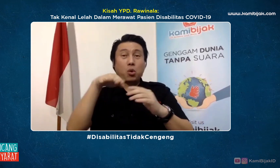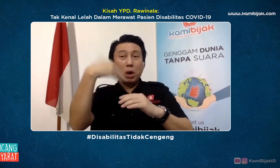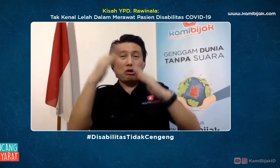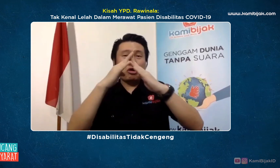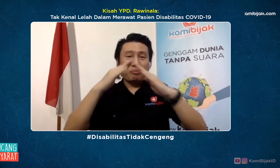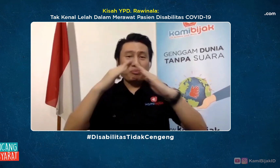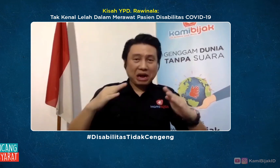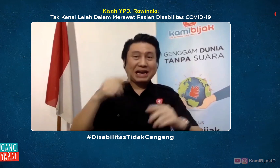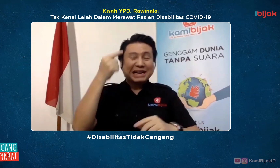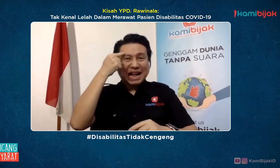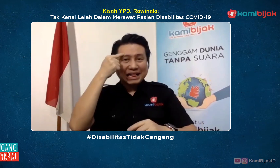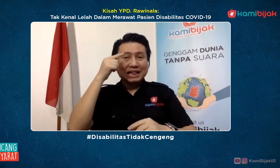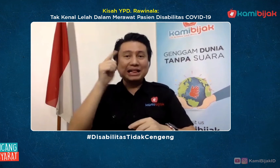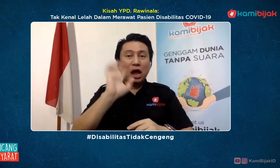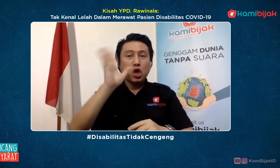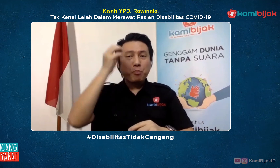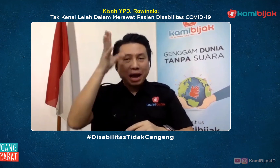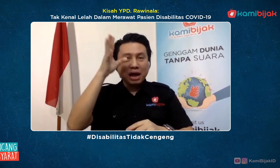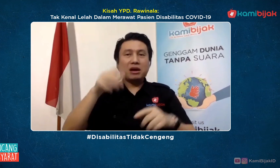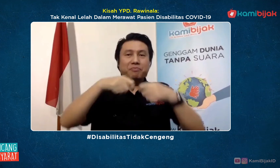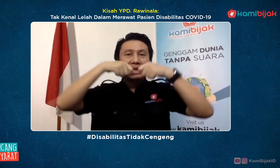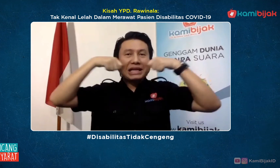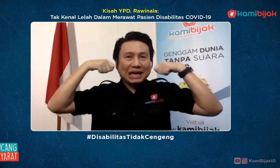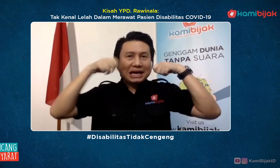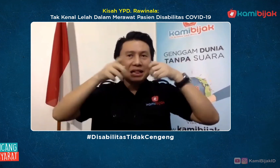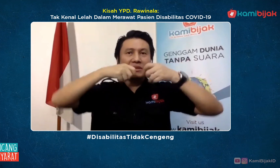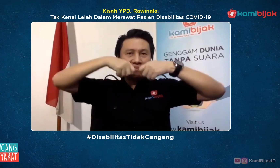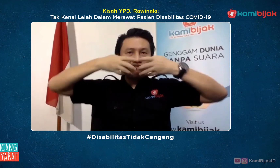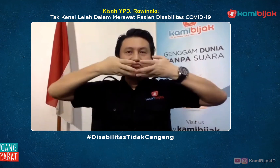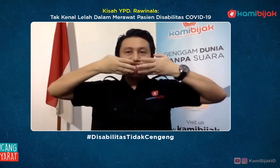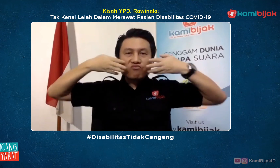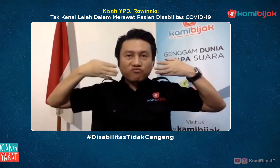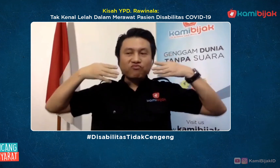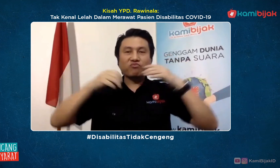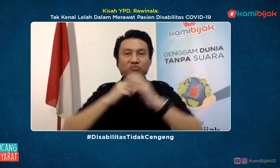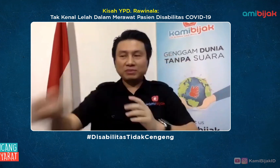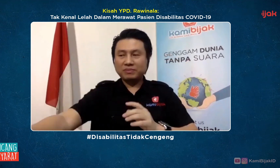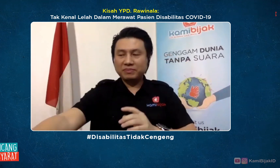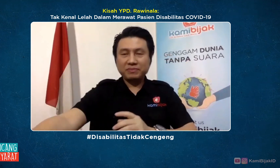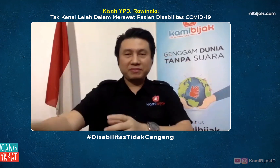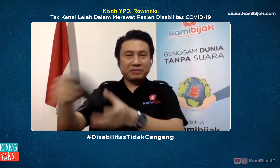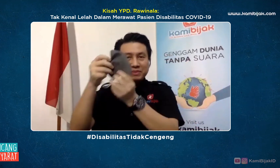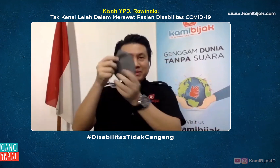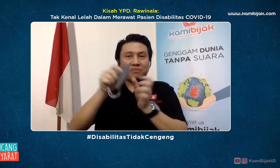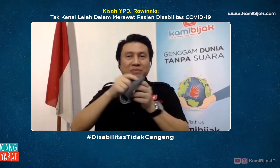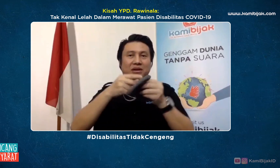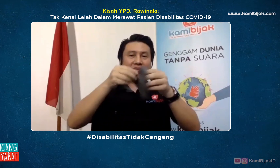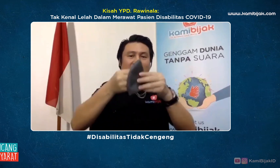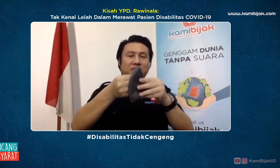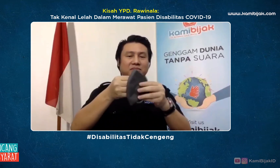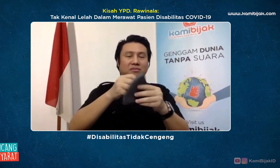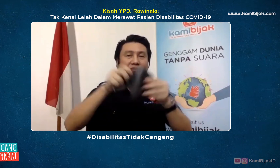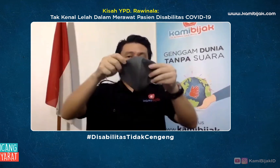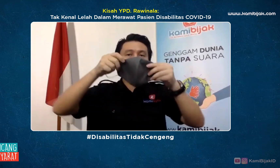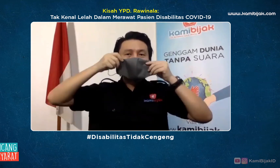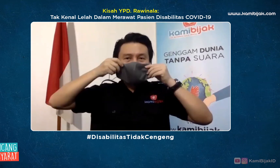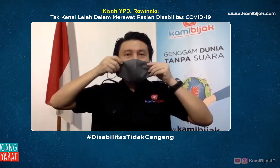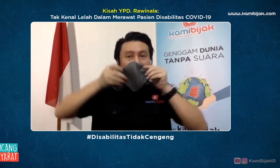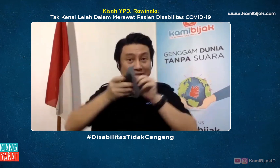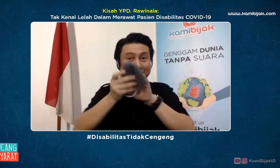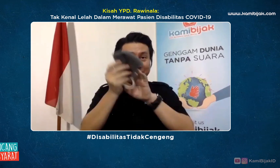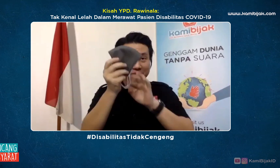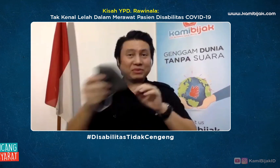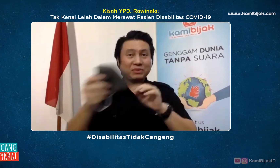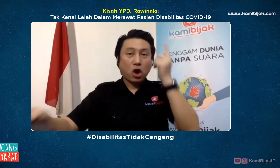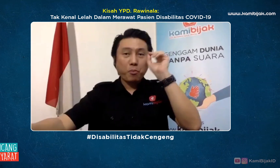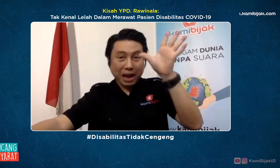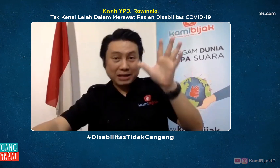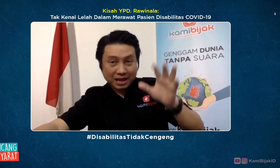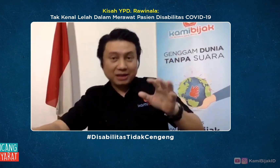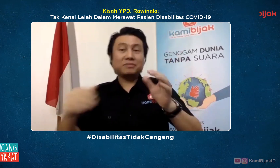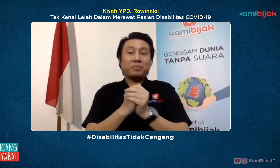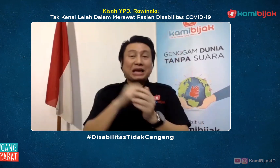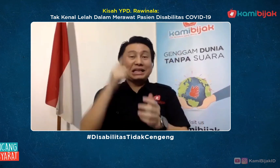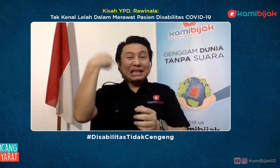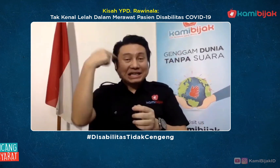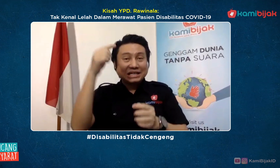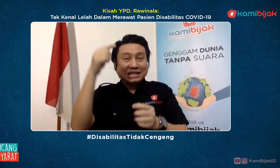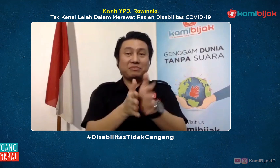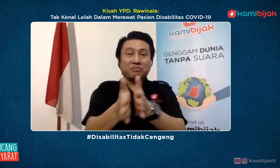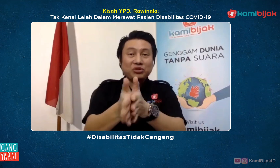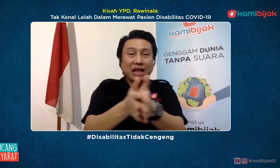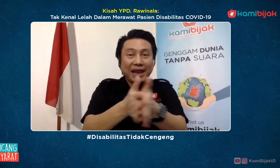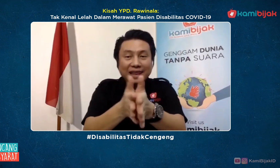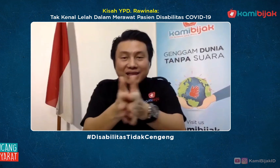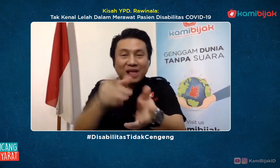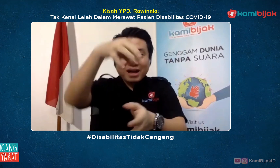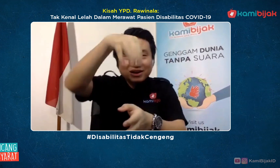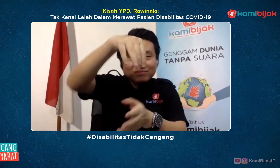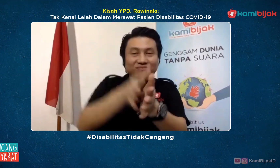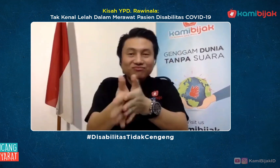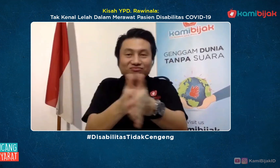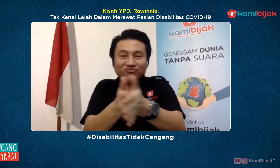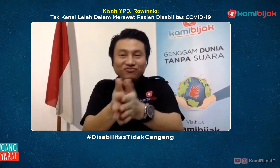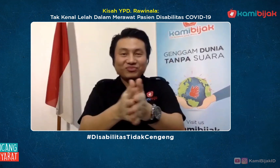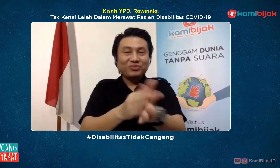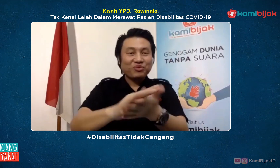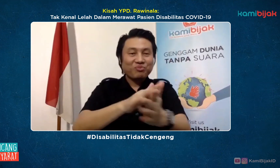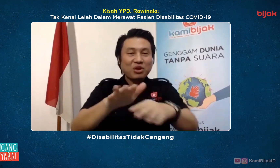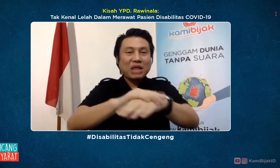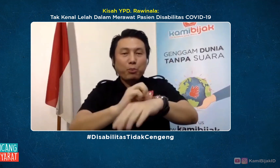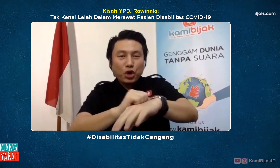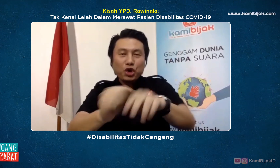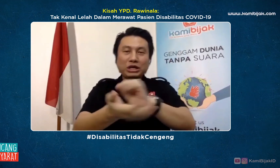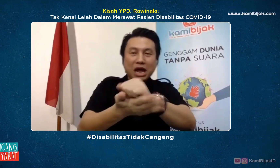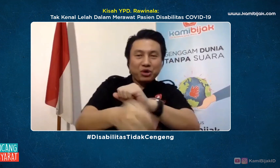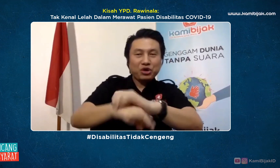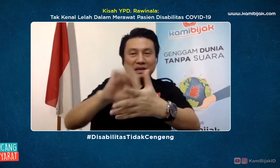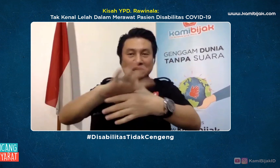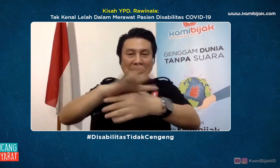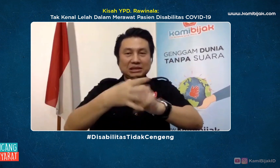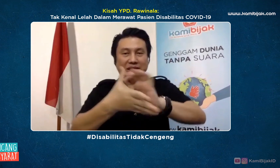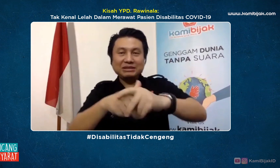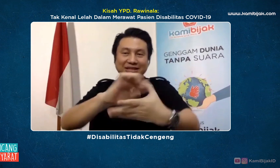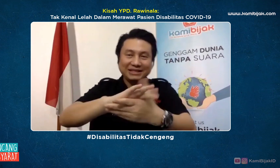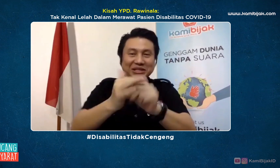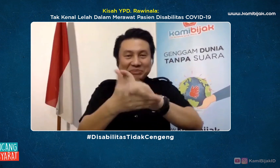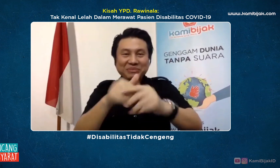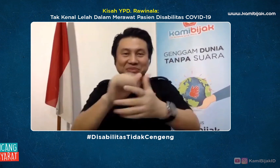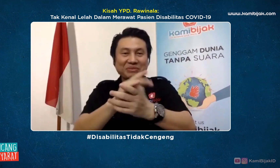Untuk yang di luar rumah, ingat selalu ya, memakai masker, sering cuci tangan,